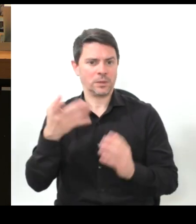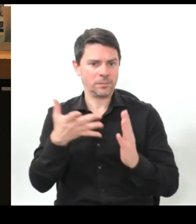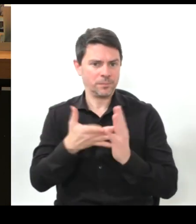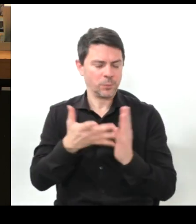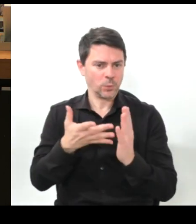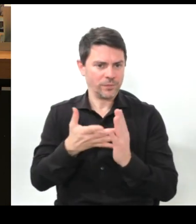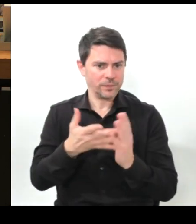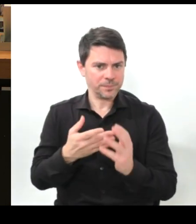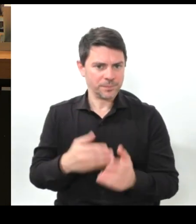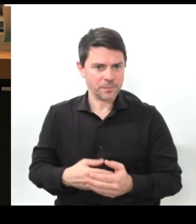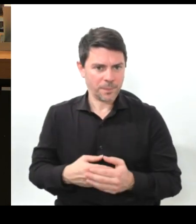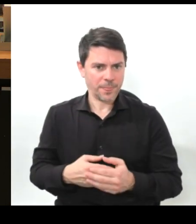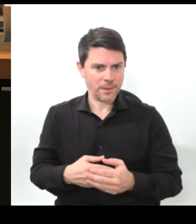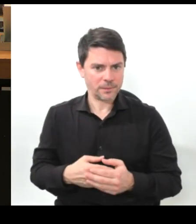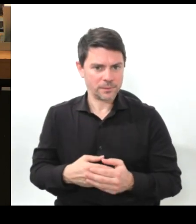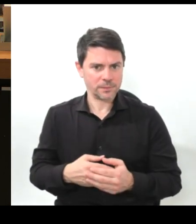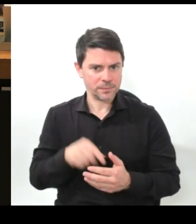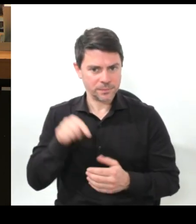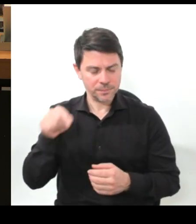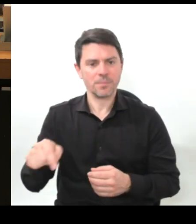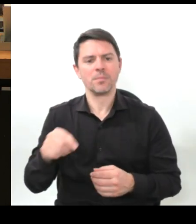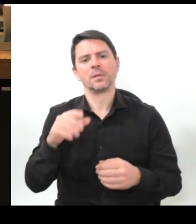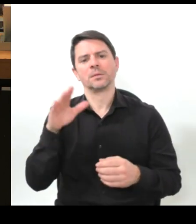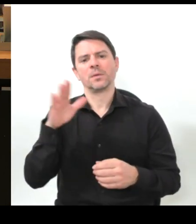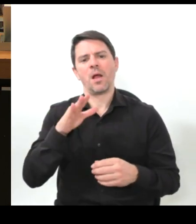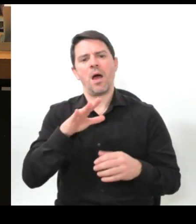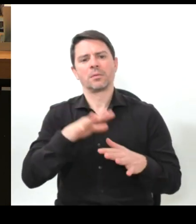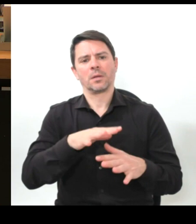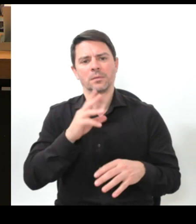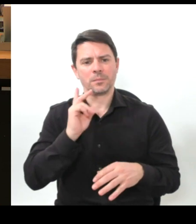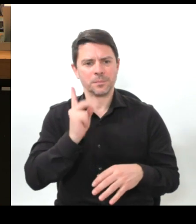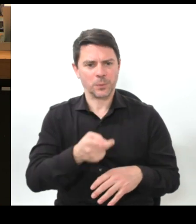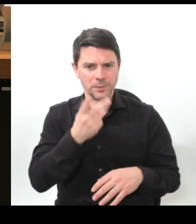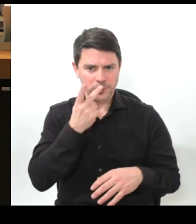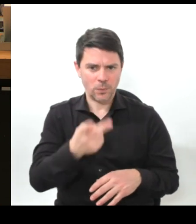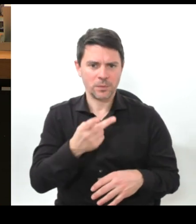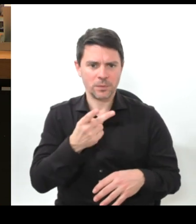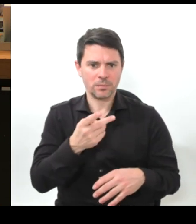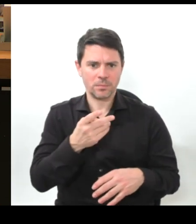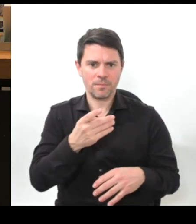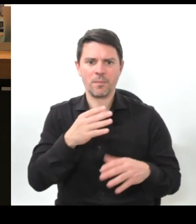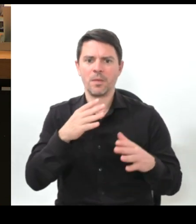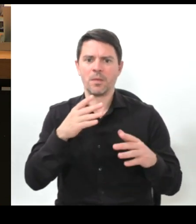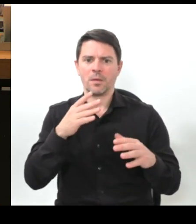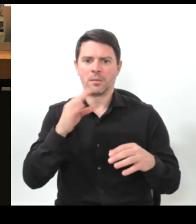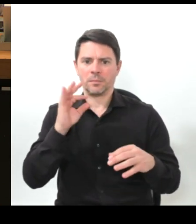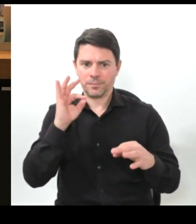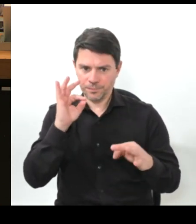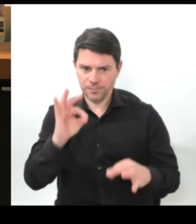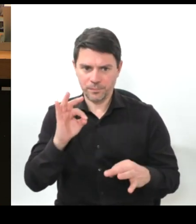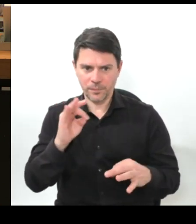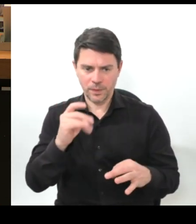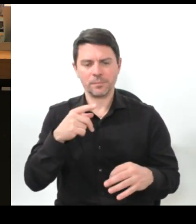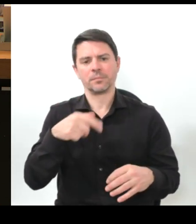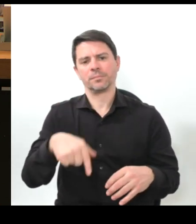Berlins Energie Hunger ist groß und die Stadt wächst weiter. Da werden die Herausforderung nicht kleiner, sondern größer. Trotzdem bleibt unser Ziel